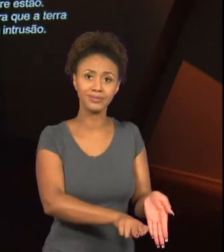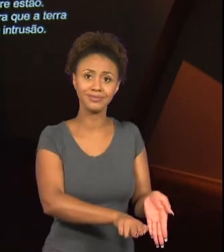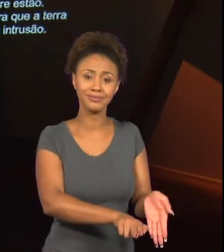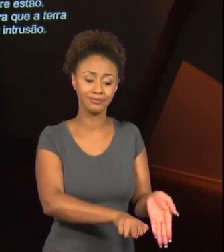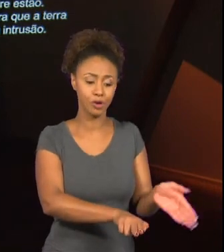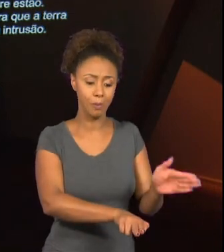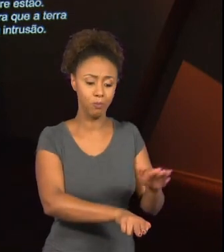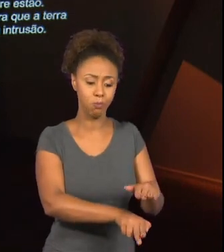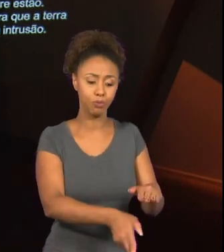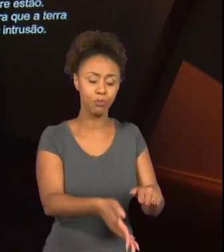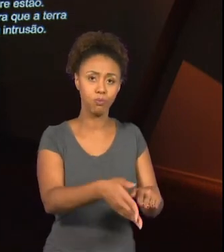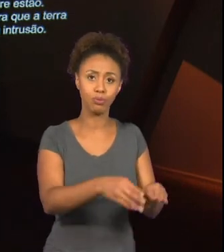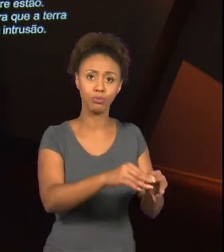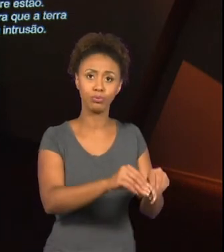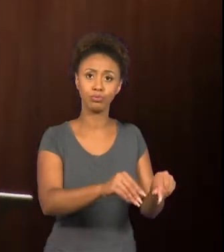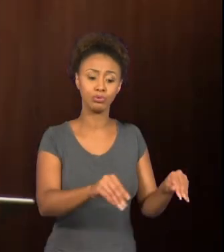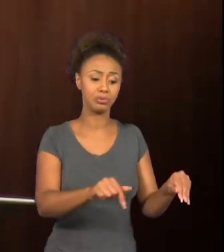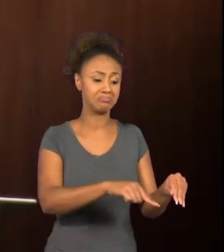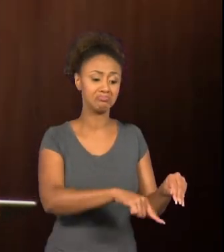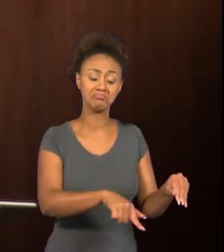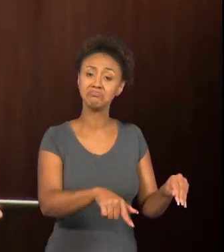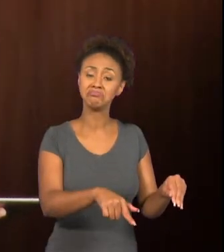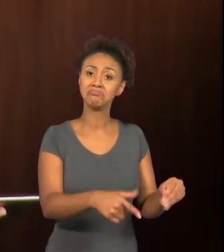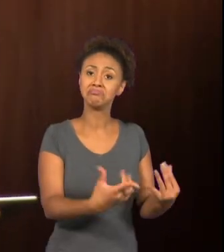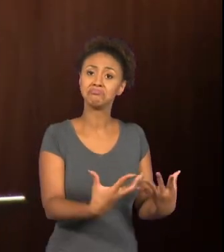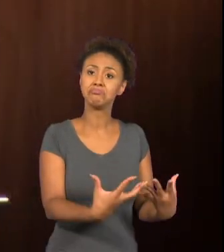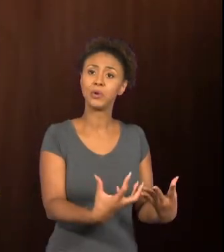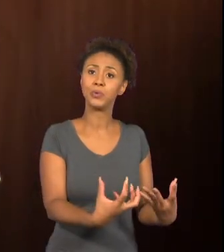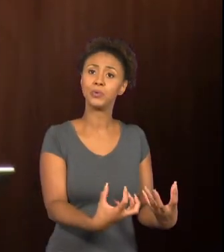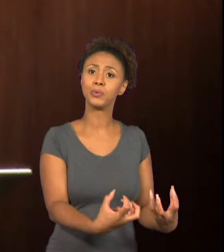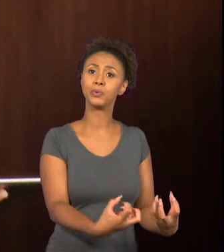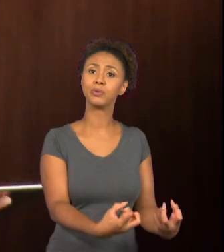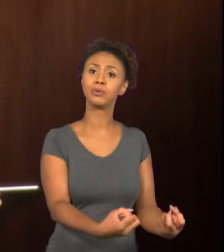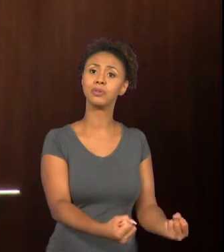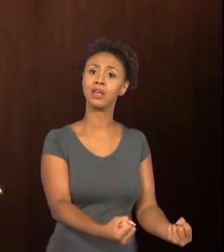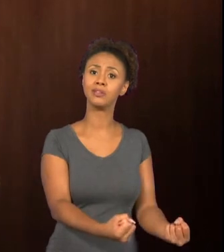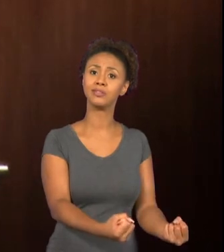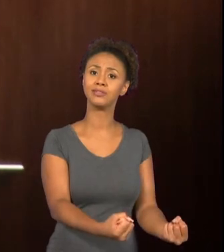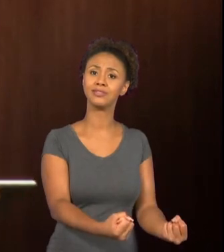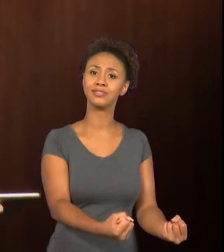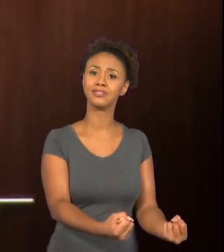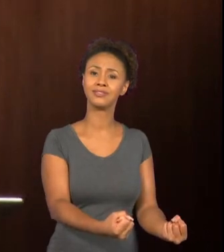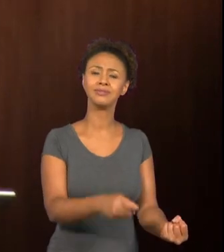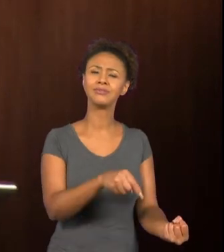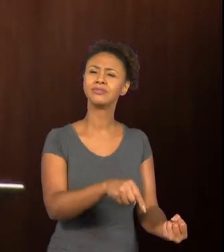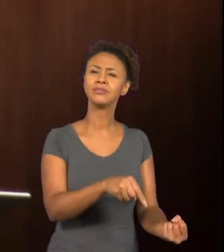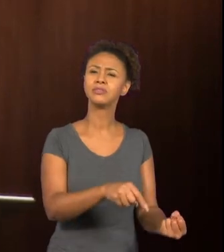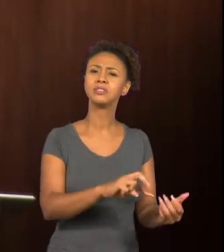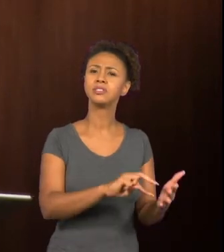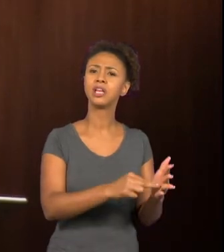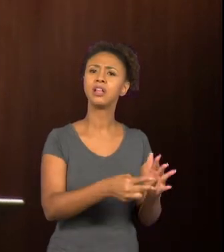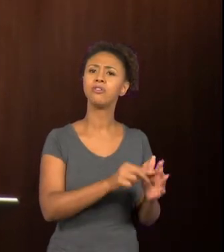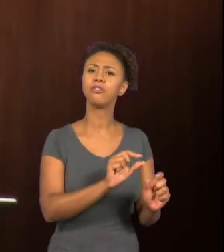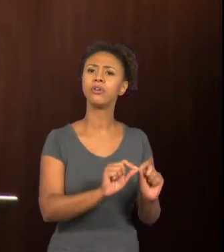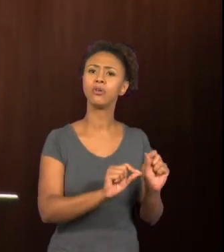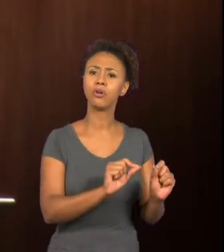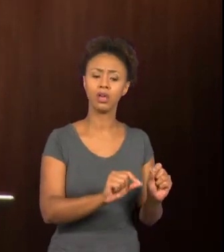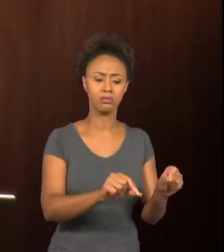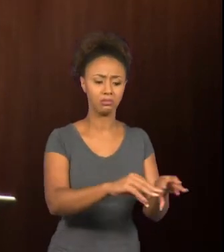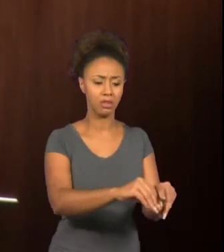ESSA ESPÉCIES INVASÃO DO MORTO. É UMA TOTAL E DEFINITIVA IDENTIFICAÇÃO ENTRE A TERRA E O